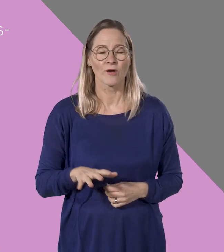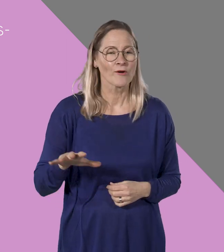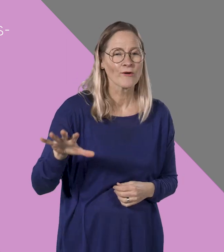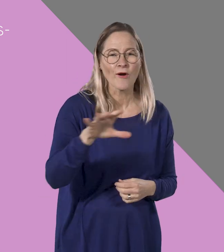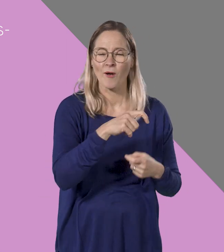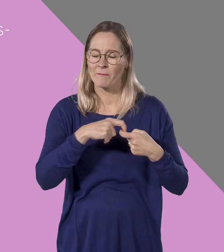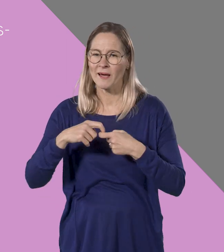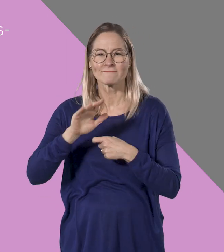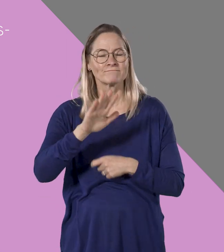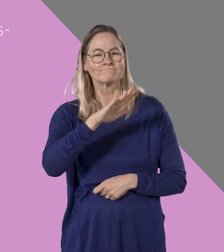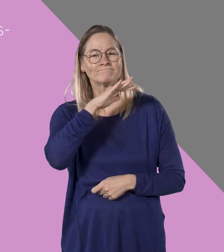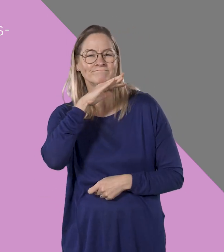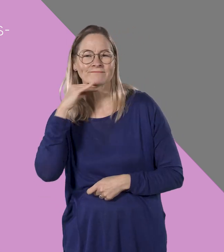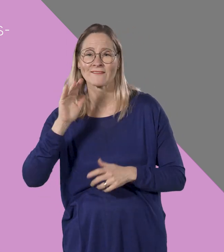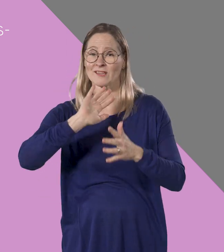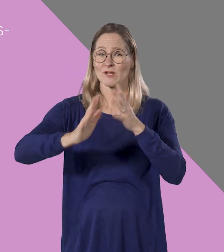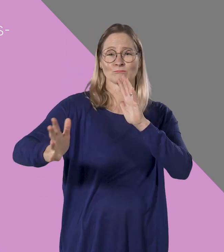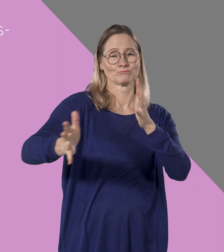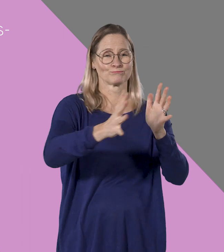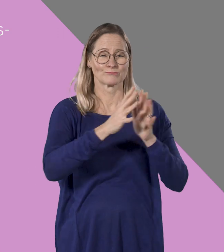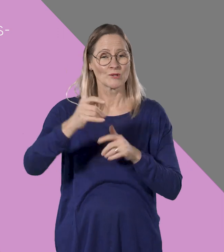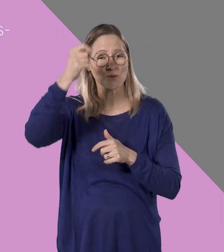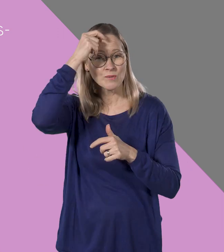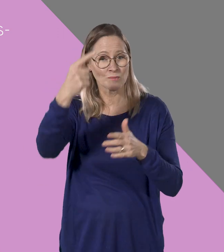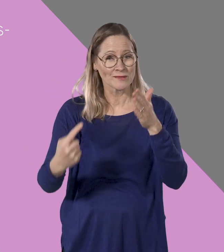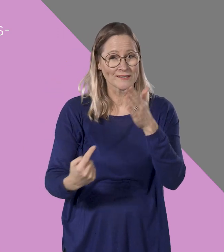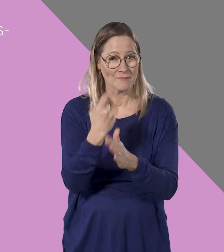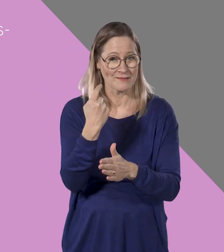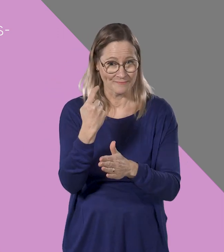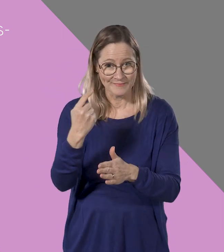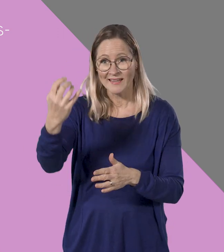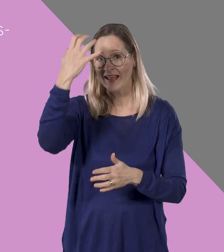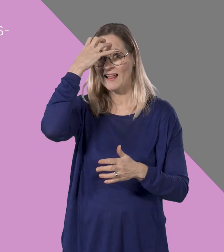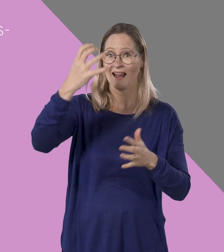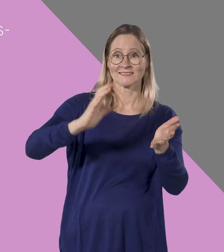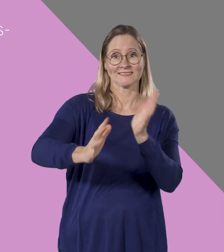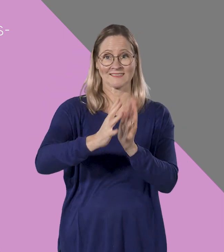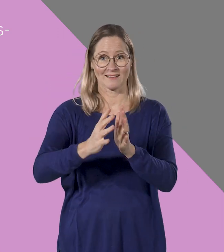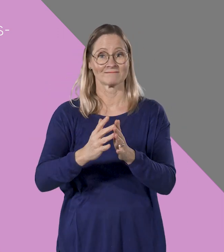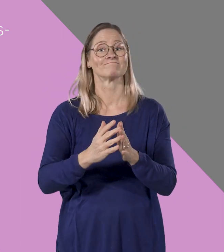Koko perheen hauska viittomakielinen kulttuuritapahtuma HELsign -